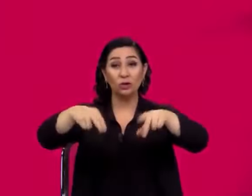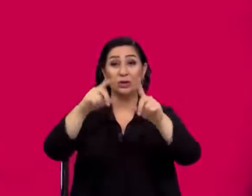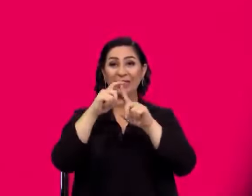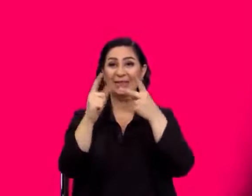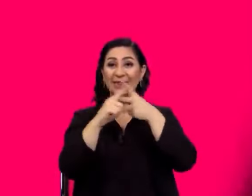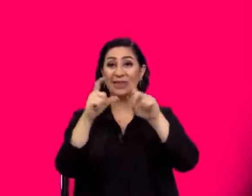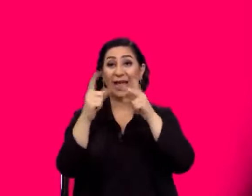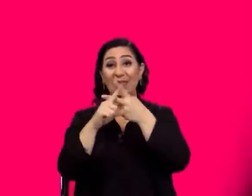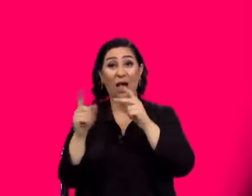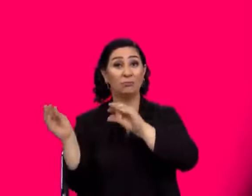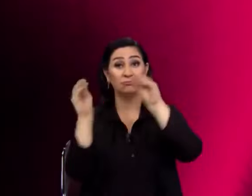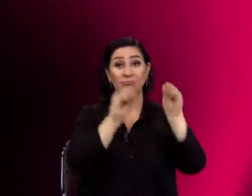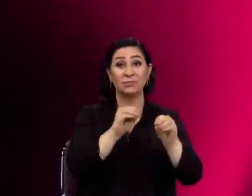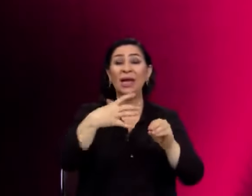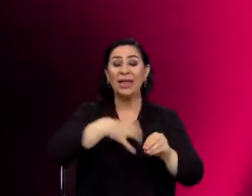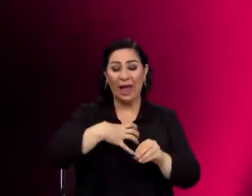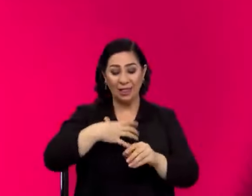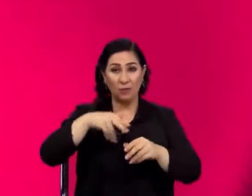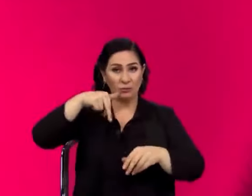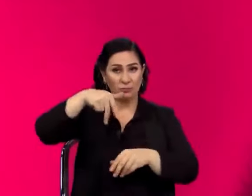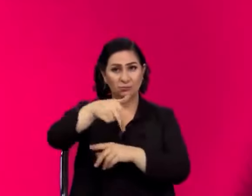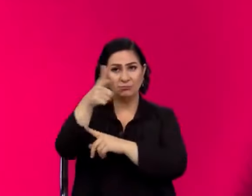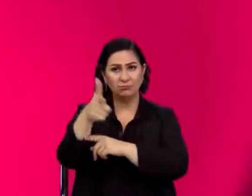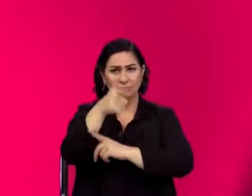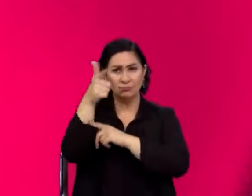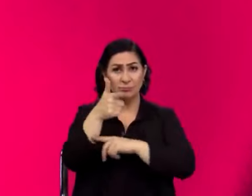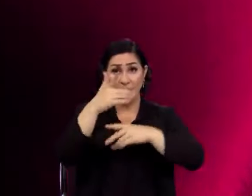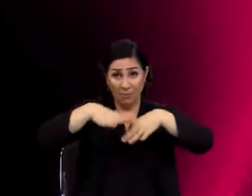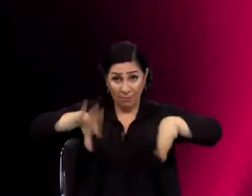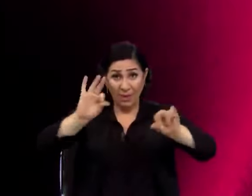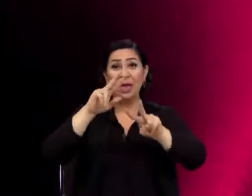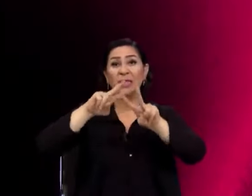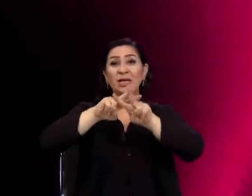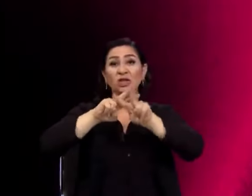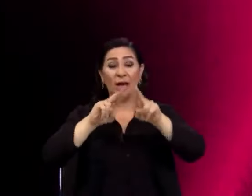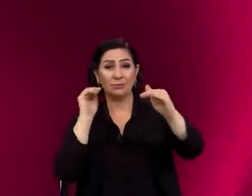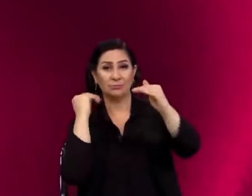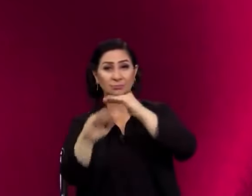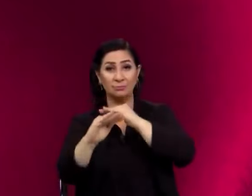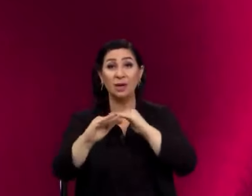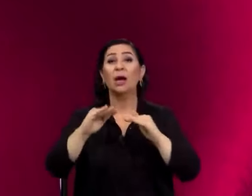taşıyor çektiğiniz videoları yürüyün kızlar hashtagi ile scorp'a Twitter'a